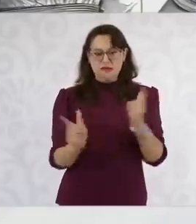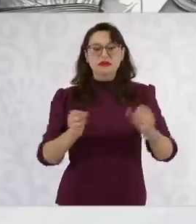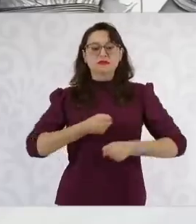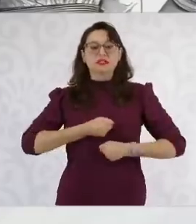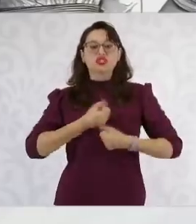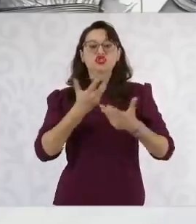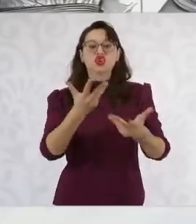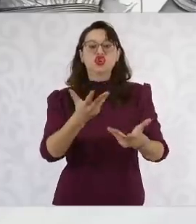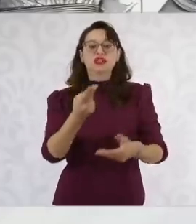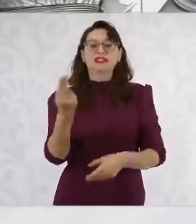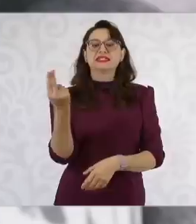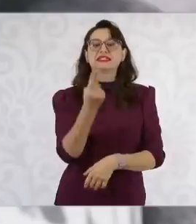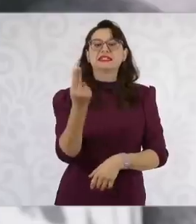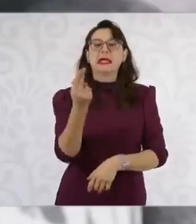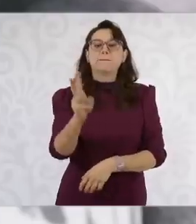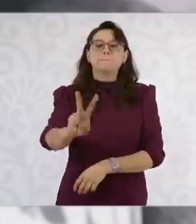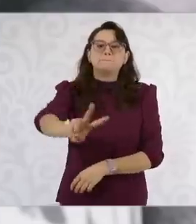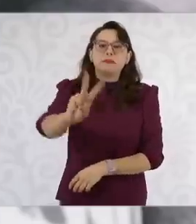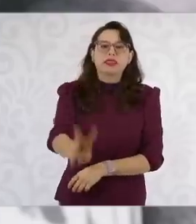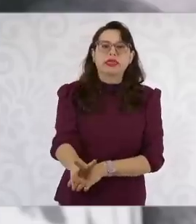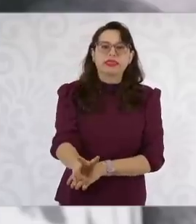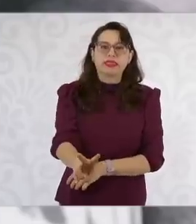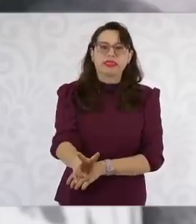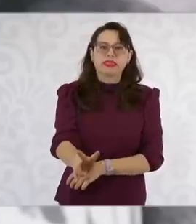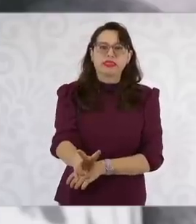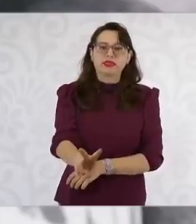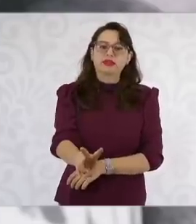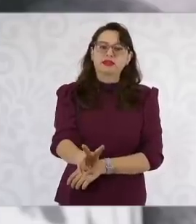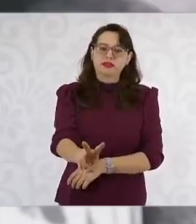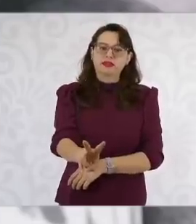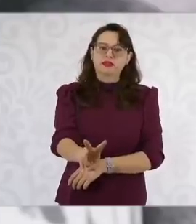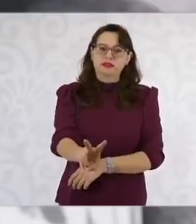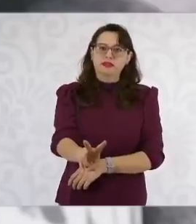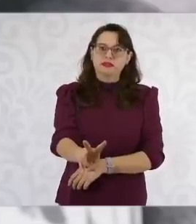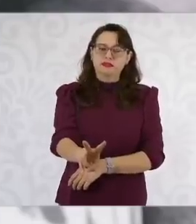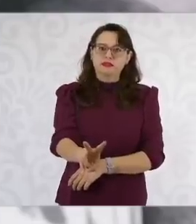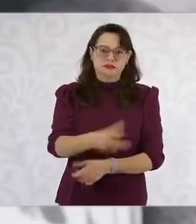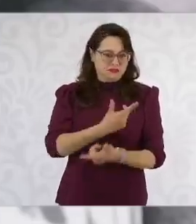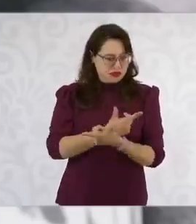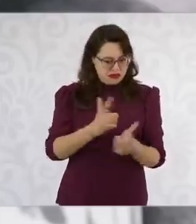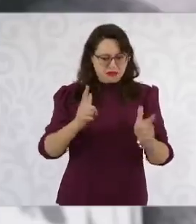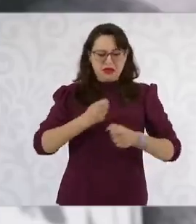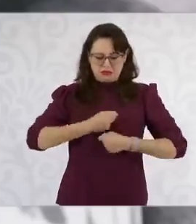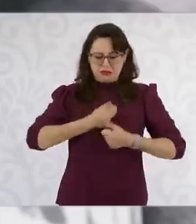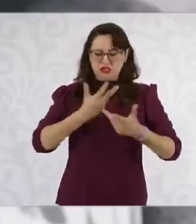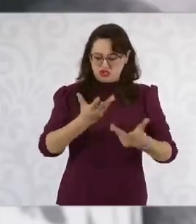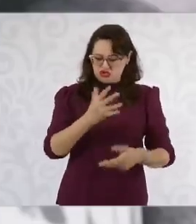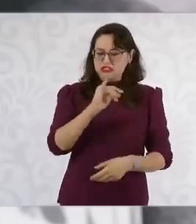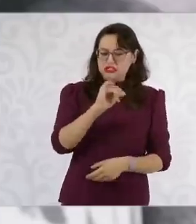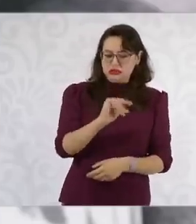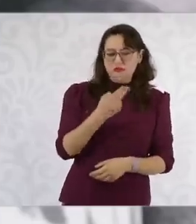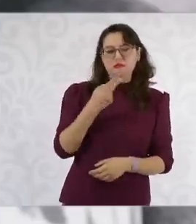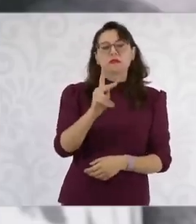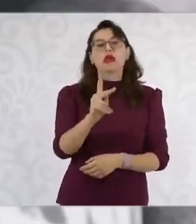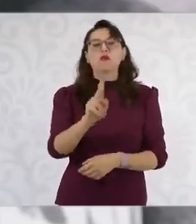Pero también la responsabilidad absoluta de decir la verdad y de no ocultarla Y en este caso eso es